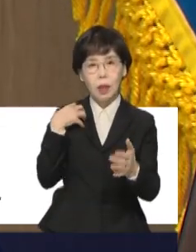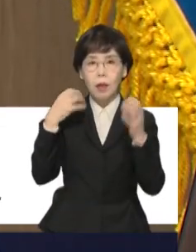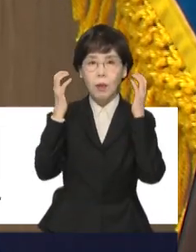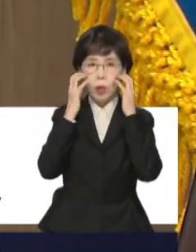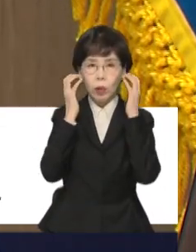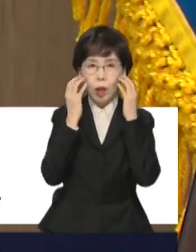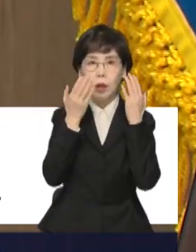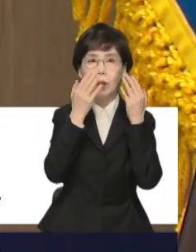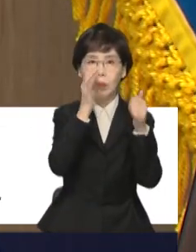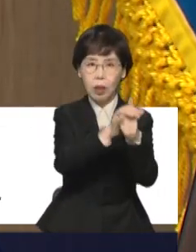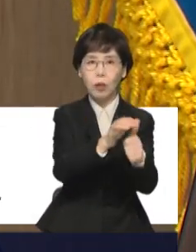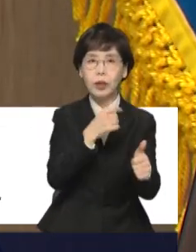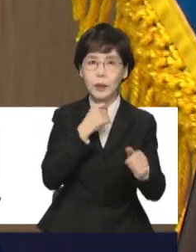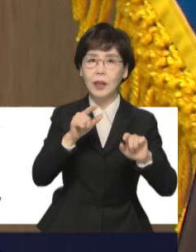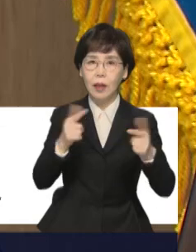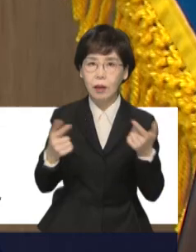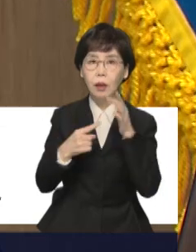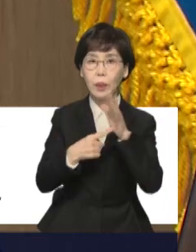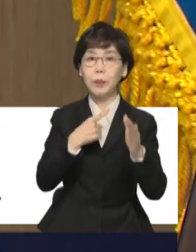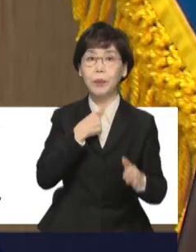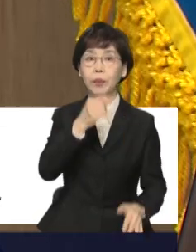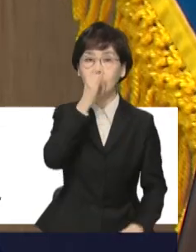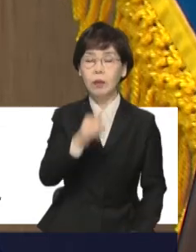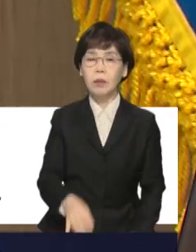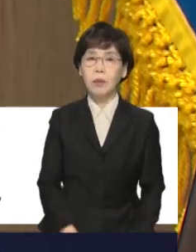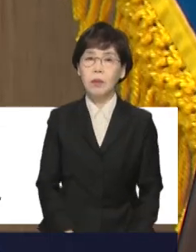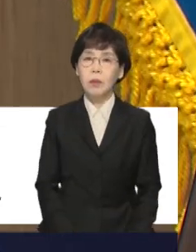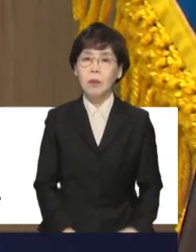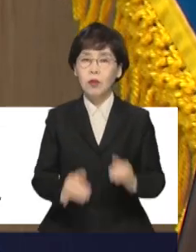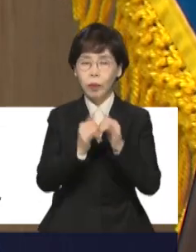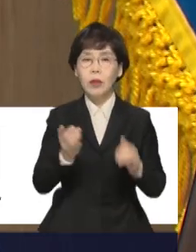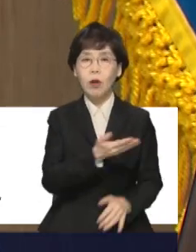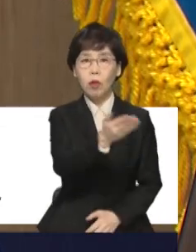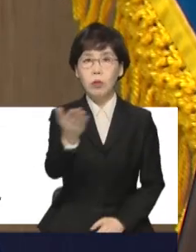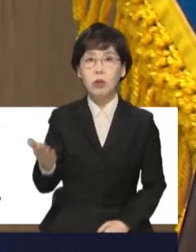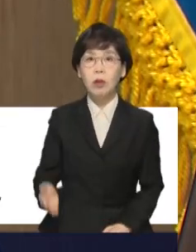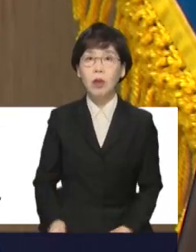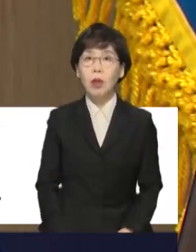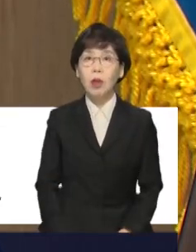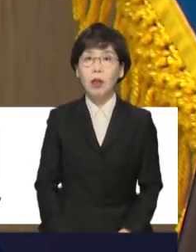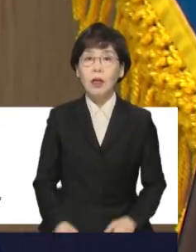했습니다. 국민 여러분, 이제는 일본을 당당하고